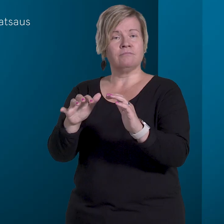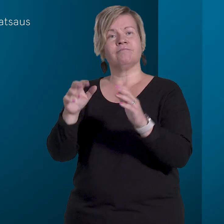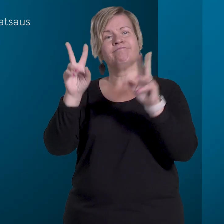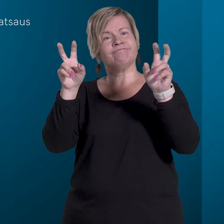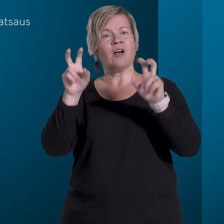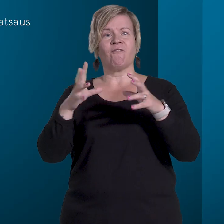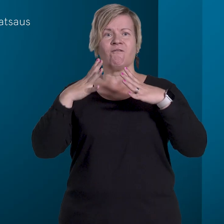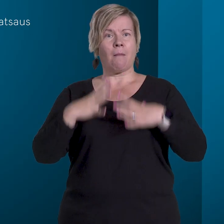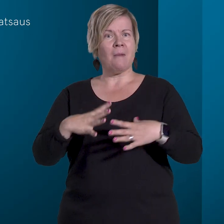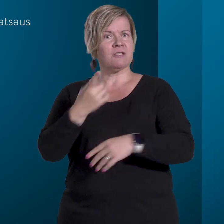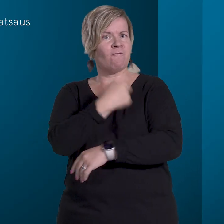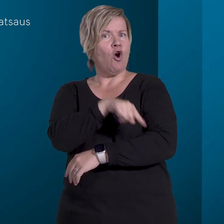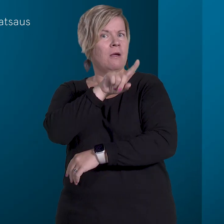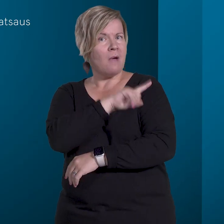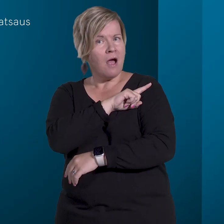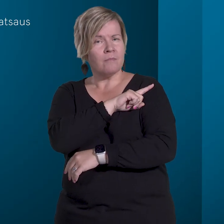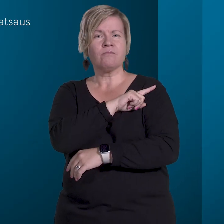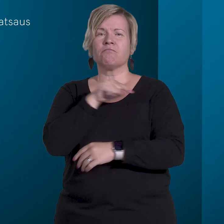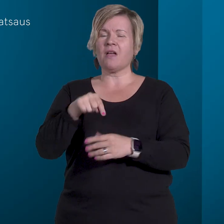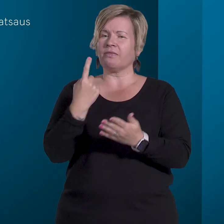Vammaisvoimaa! Funkiskraft! -tapahtuma, -